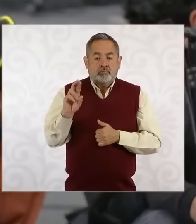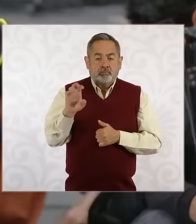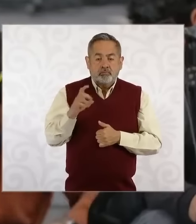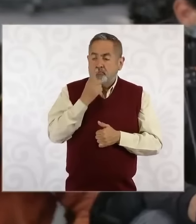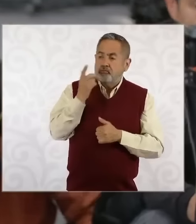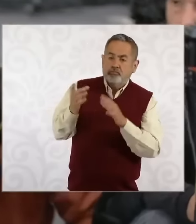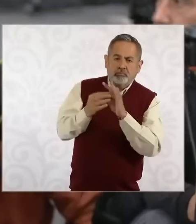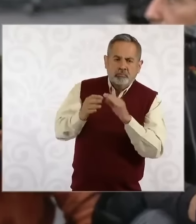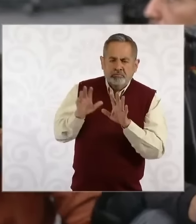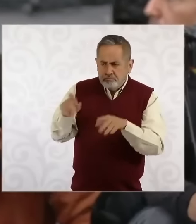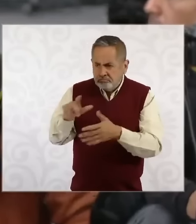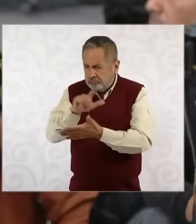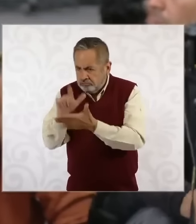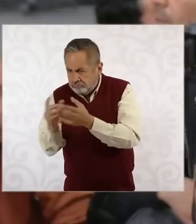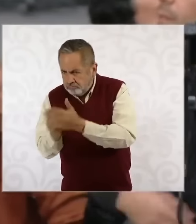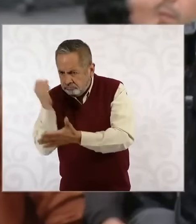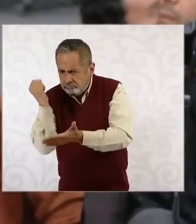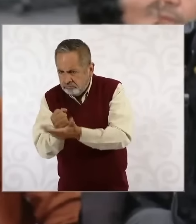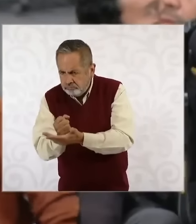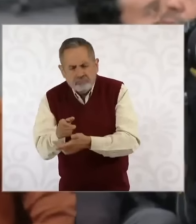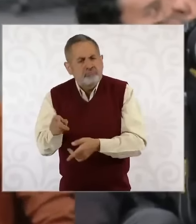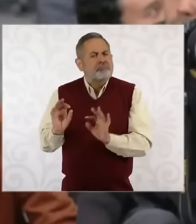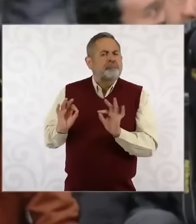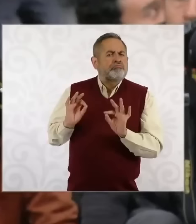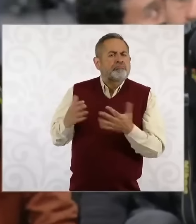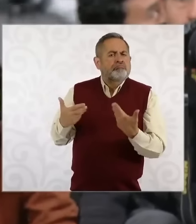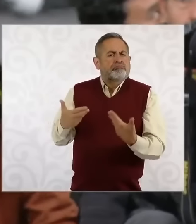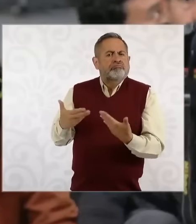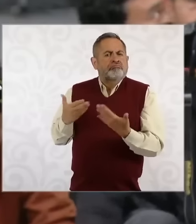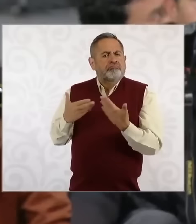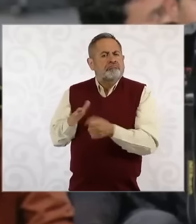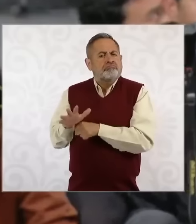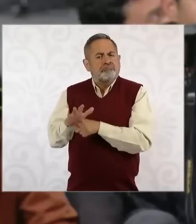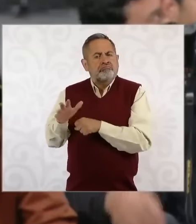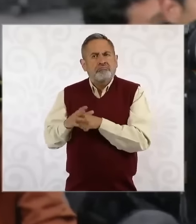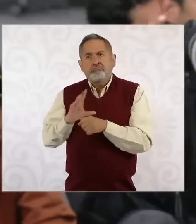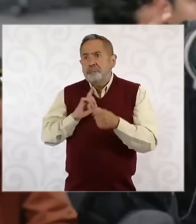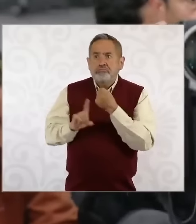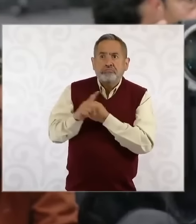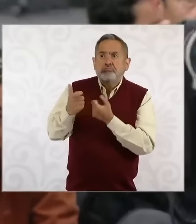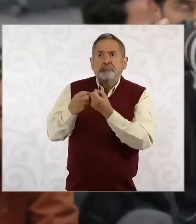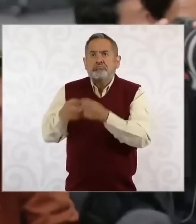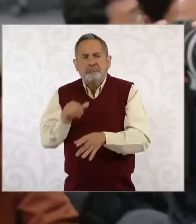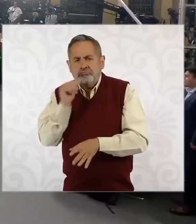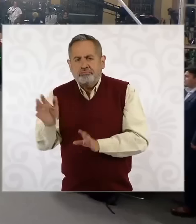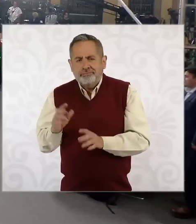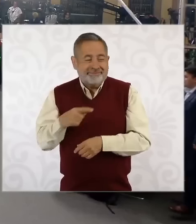los ahorros como la oposición ha querido pues difundir. ¿Qué opinión le merece al respecto?